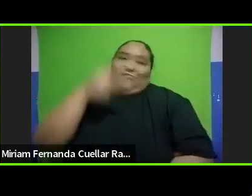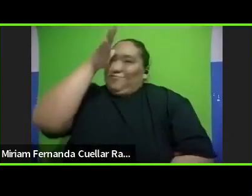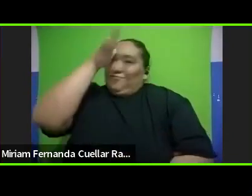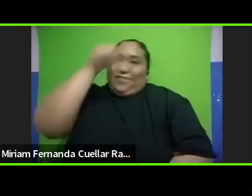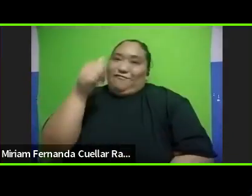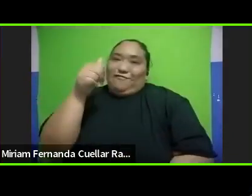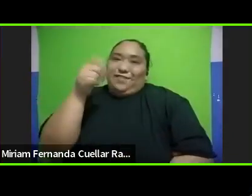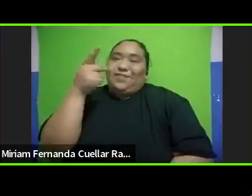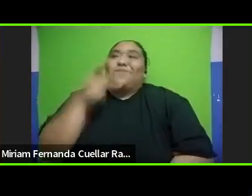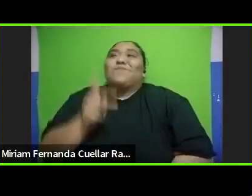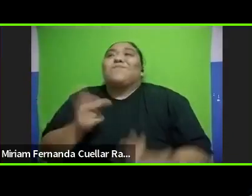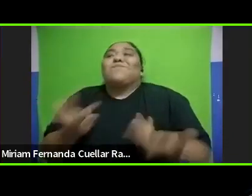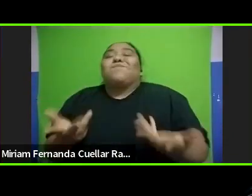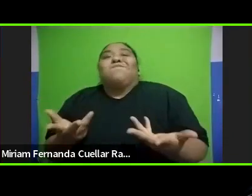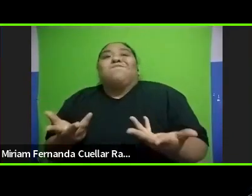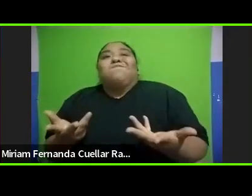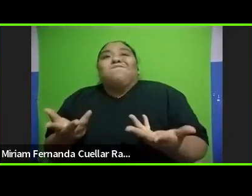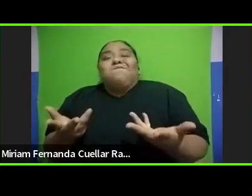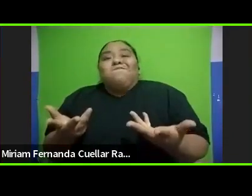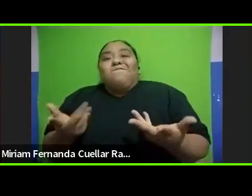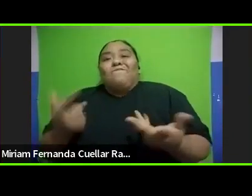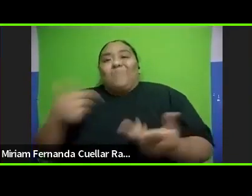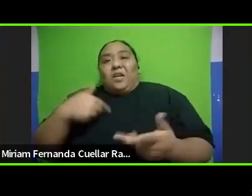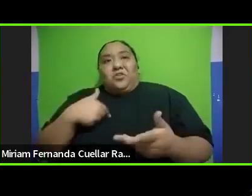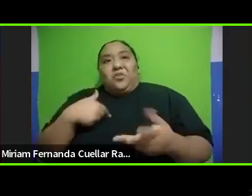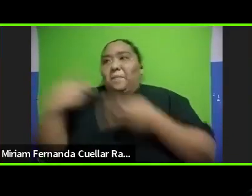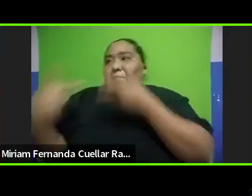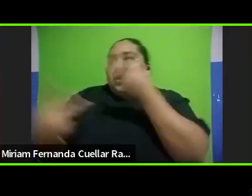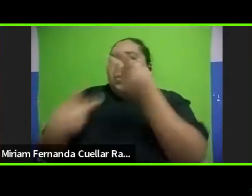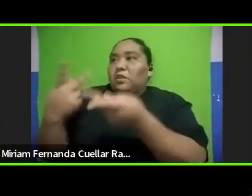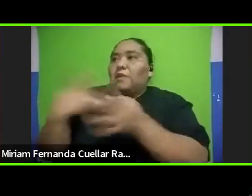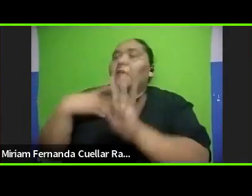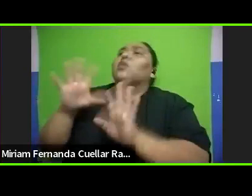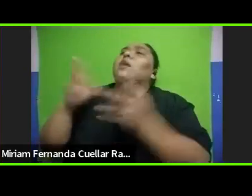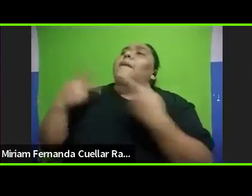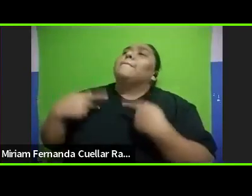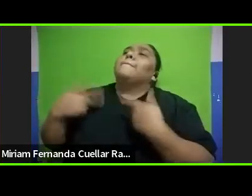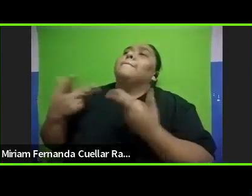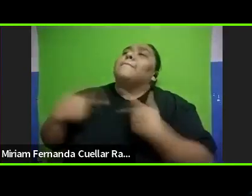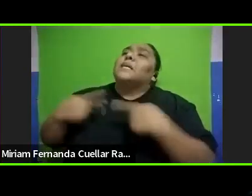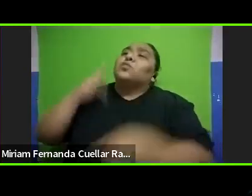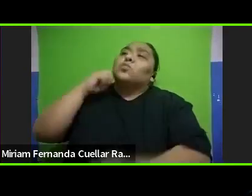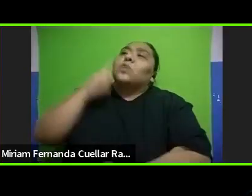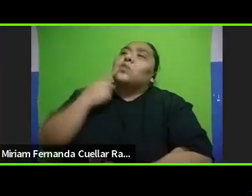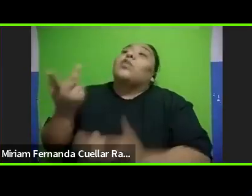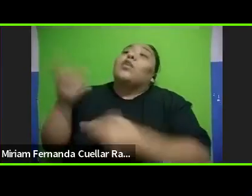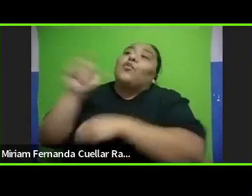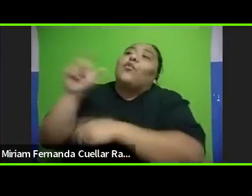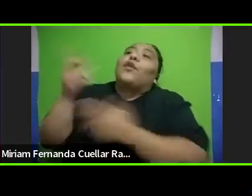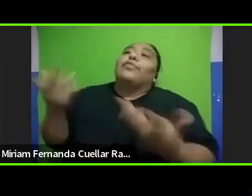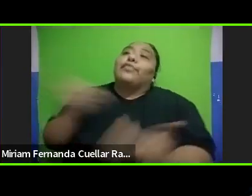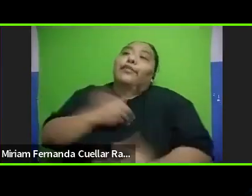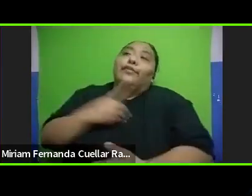acuerdo? Pero acuerdo. Pero y entonces dijo. Pero ¿y entonces justo yo le preguntaba, ¿qué pasa con las personas sordas?